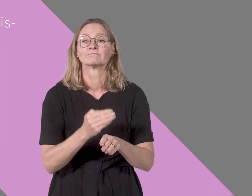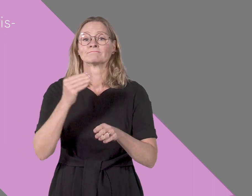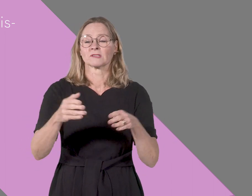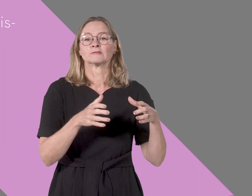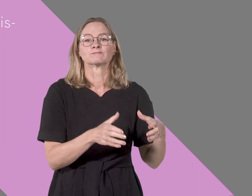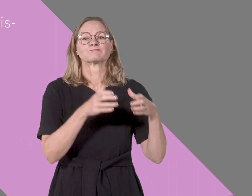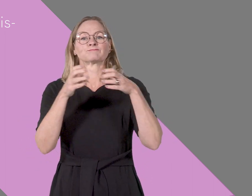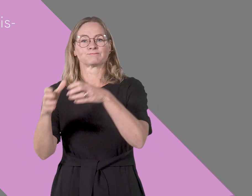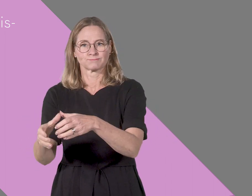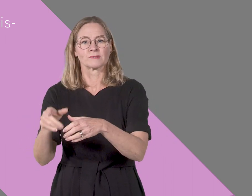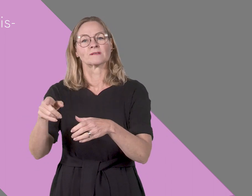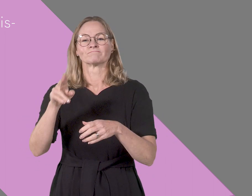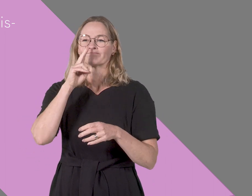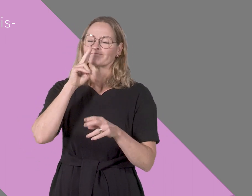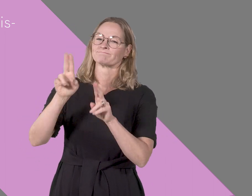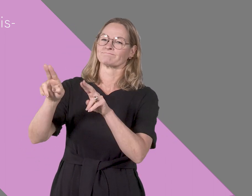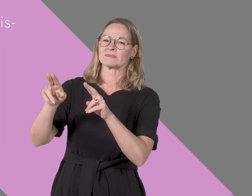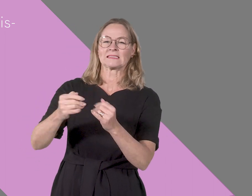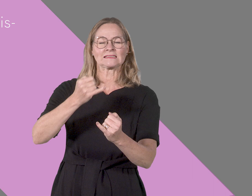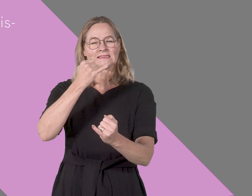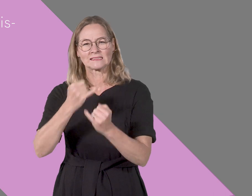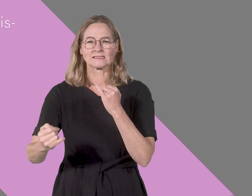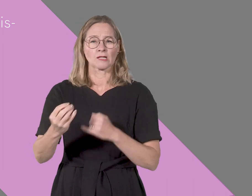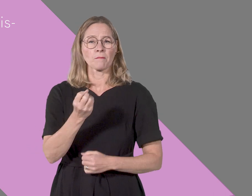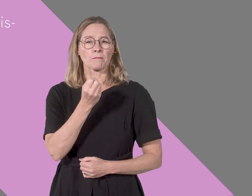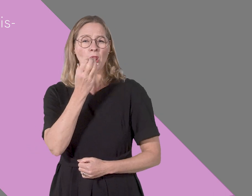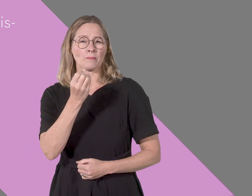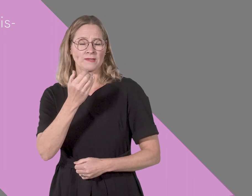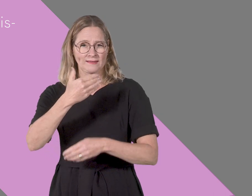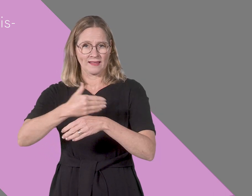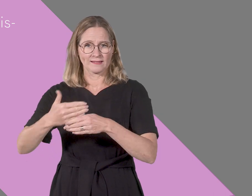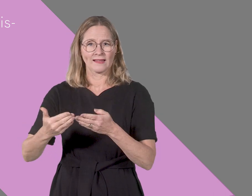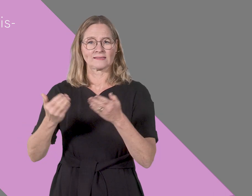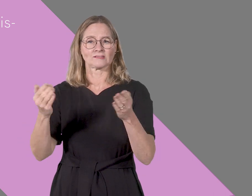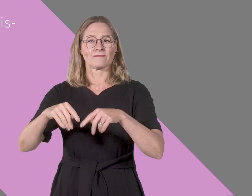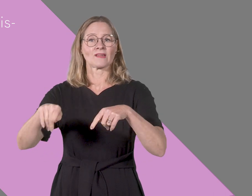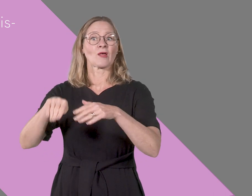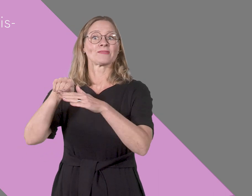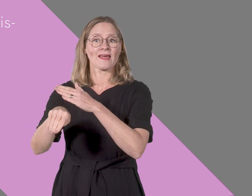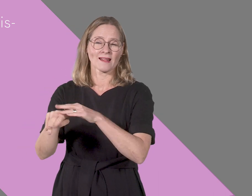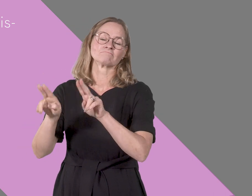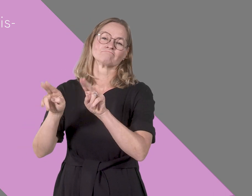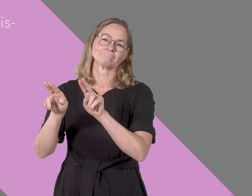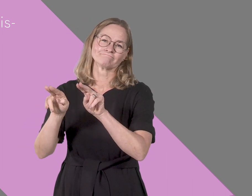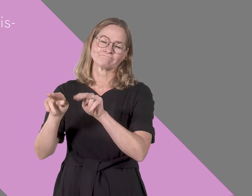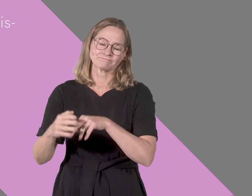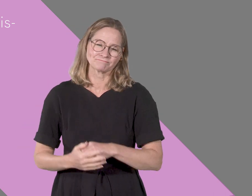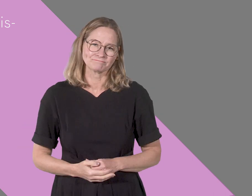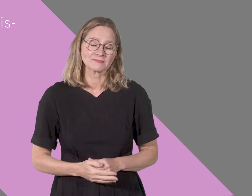jonka jälkeen porukka kokoontui katsomaan - Den sista blomman -teatteriesityksen tallennetta.